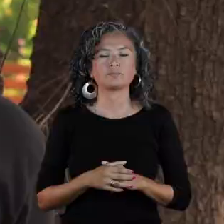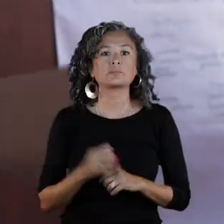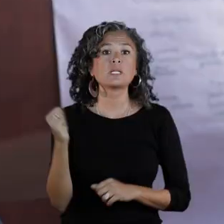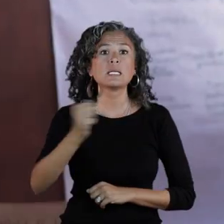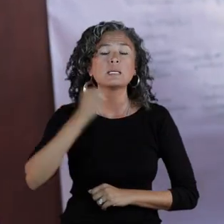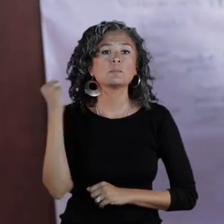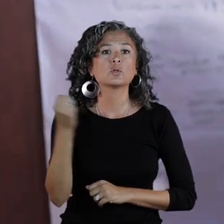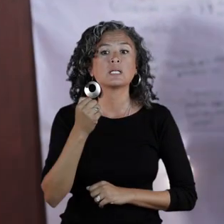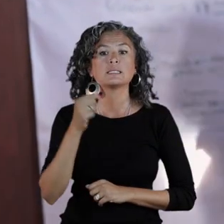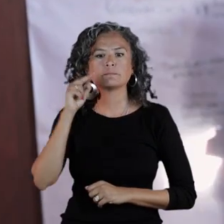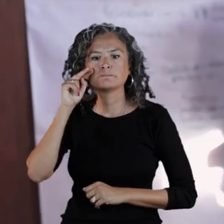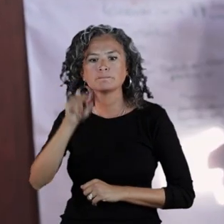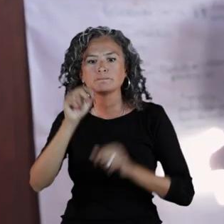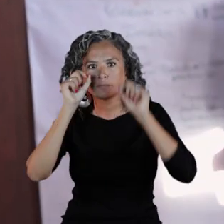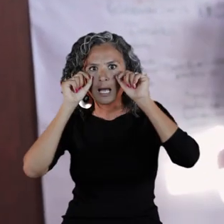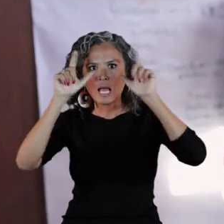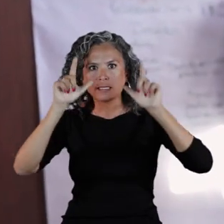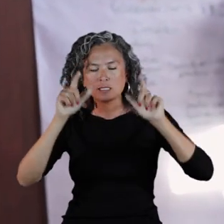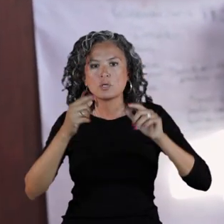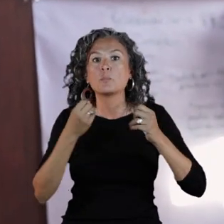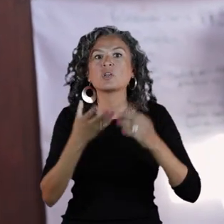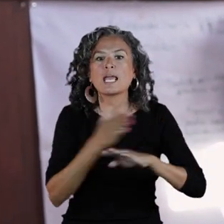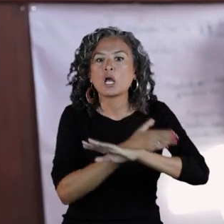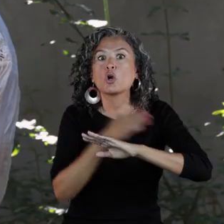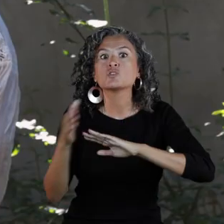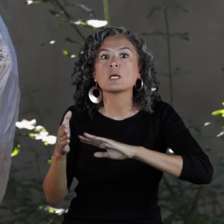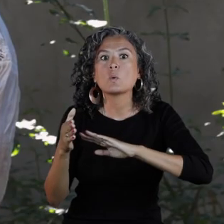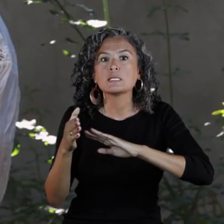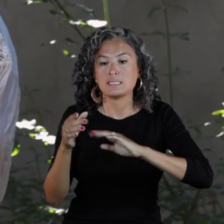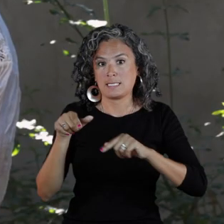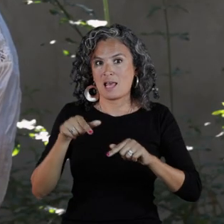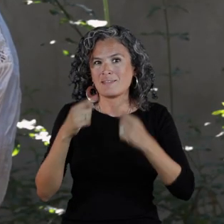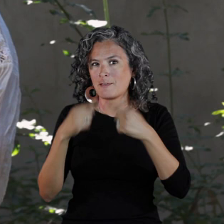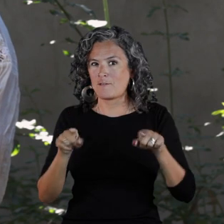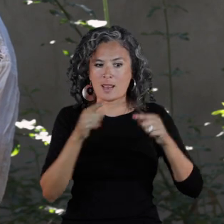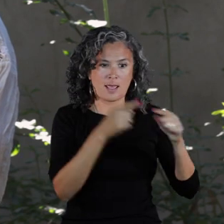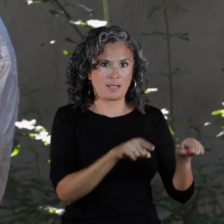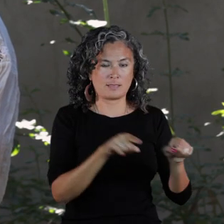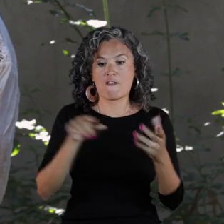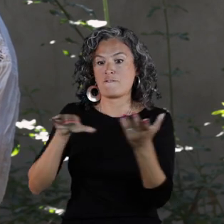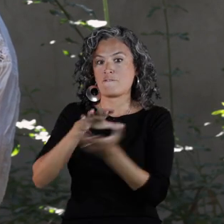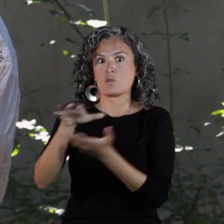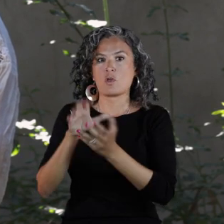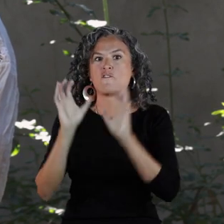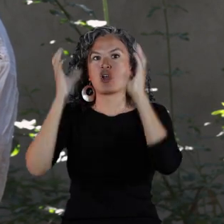Es muy importante verlo, porque las consecuencias de una violencia cruzada y